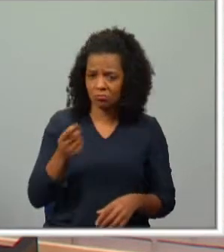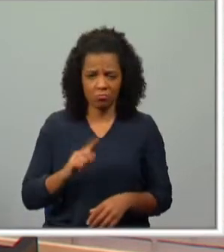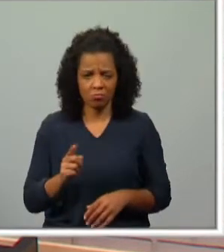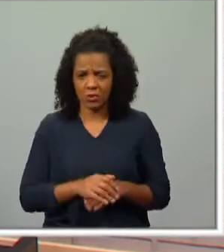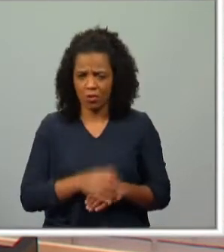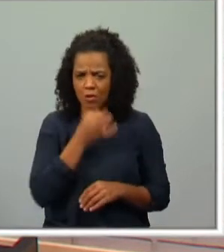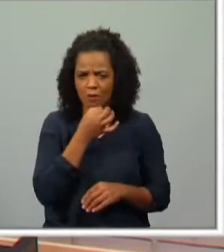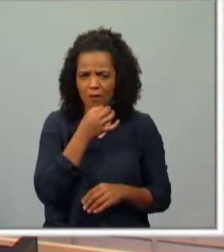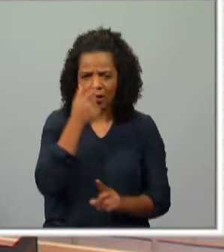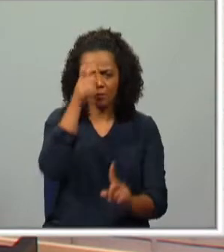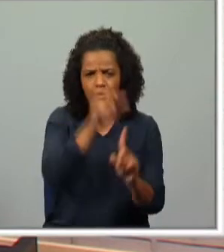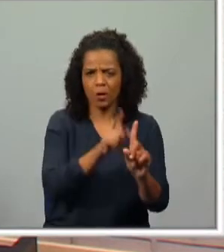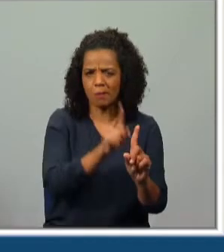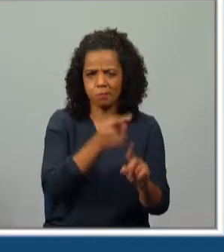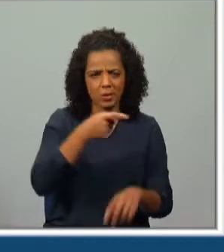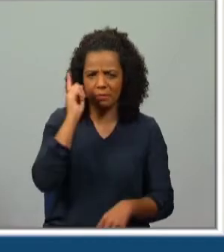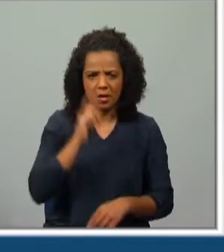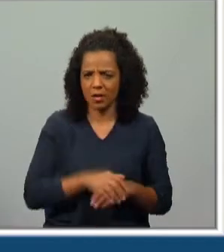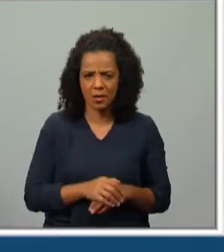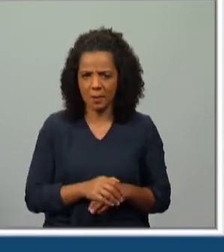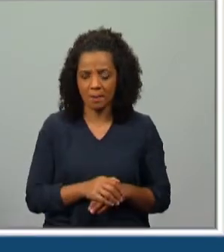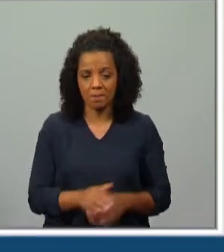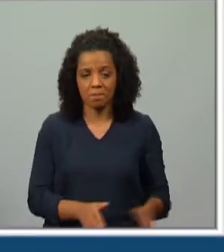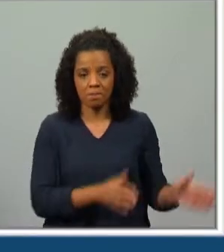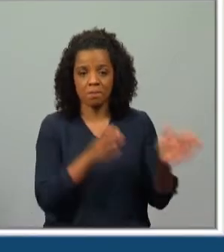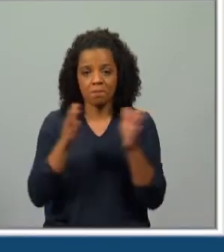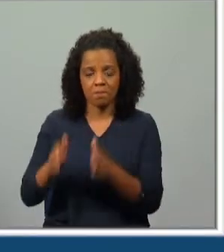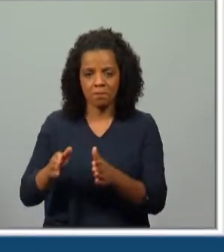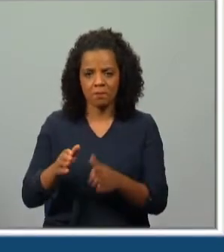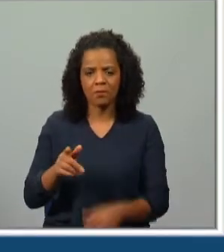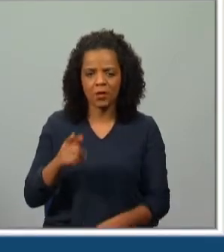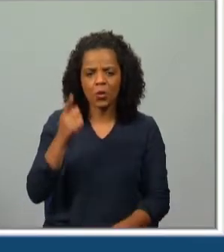primeira pessoa e por outro lado eu conheço tudo até 第一個人另一方面，我知道一切，直到